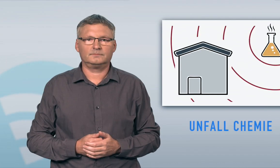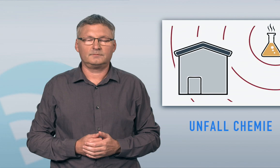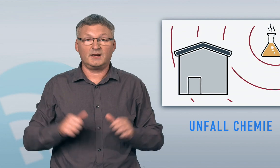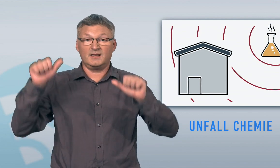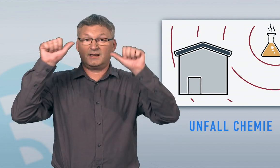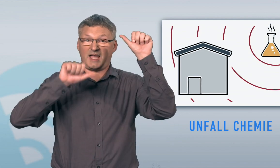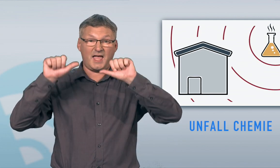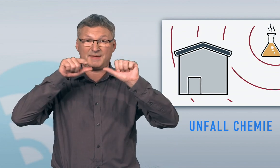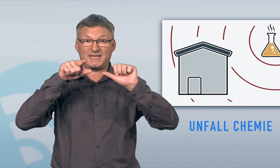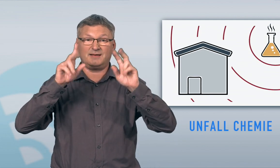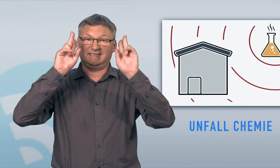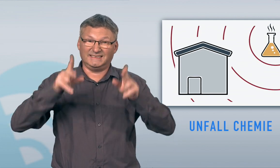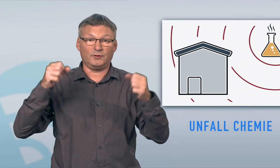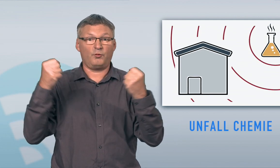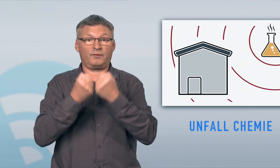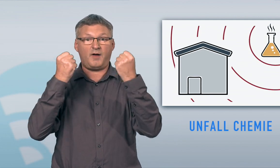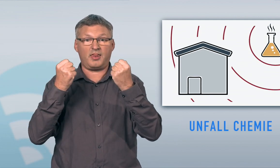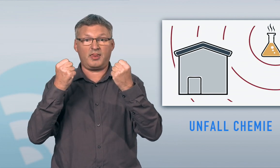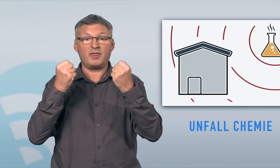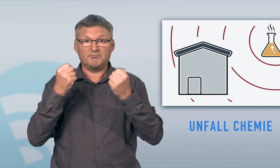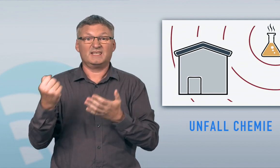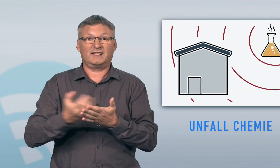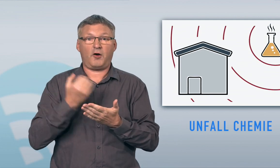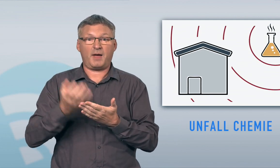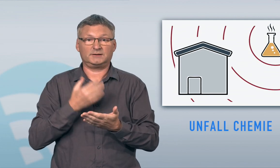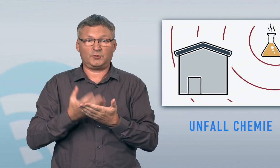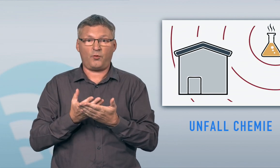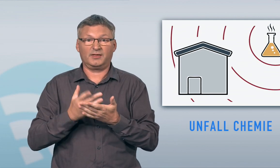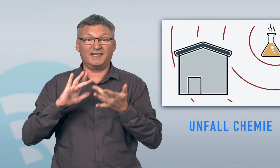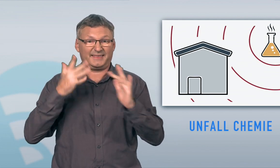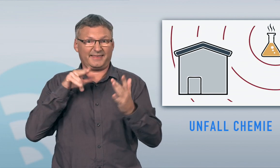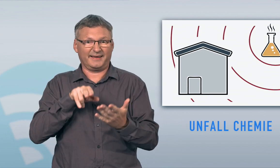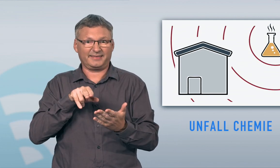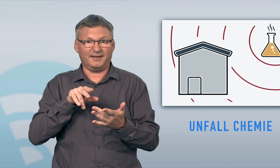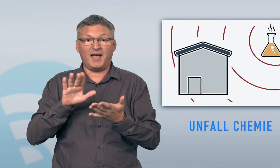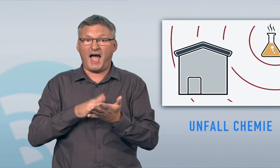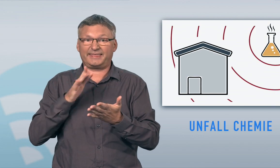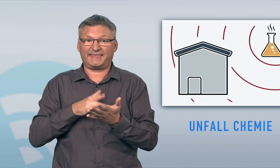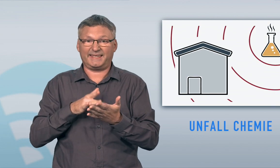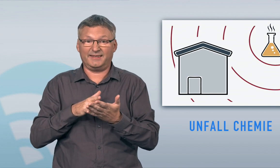Es gibt Unternehmen die mit Chemikalien arbeiten: Wenn man die Information (Handy, Internet) zu einem Chemieunfall bekommt.